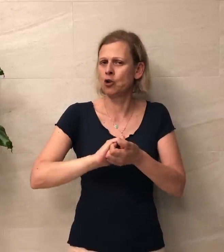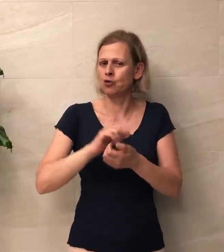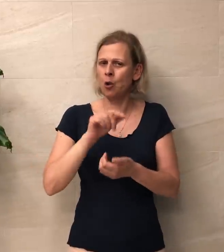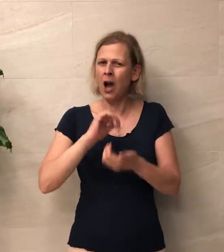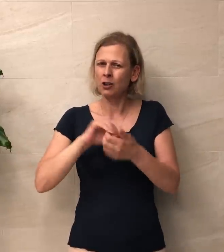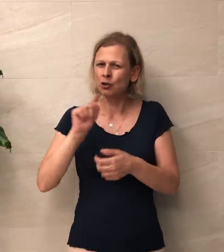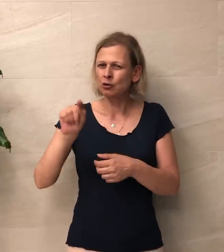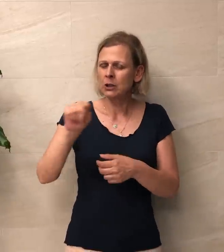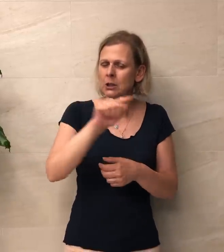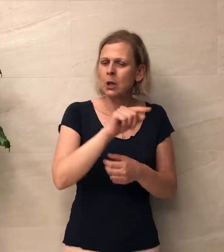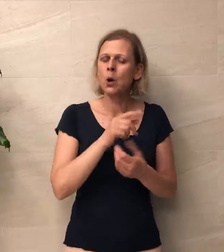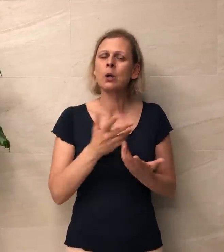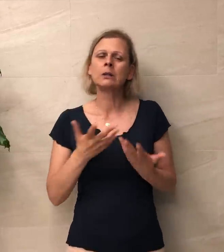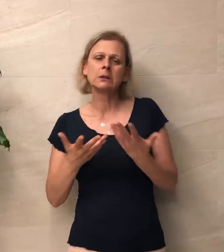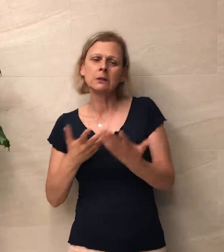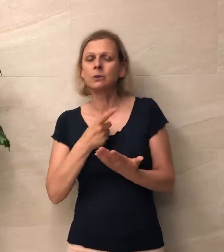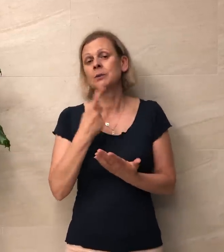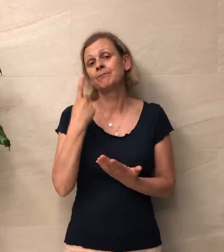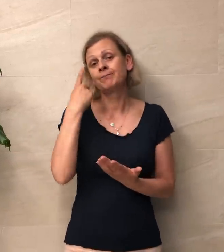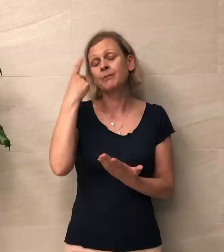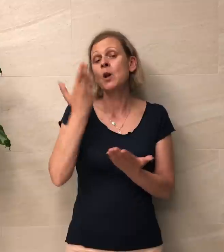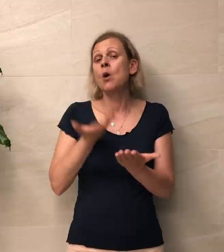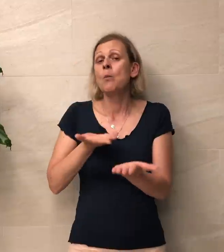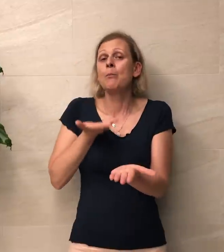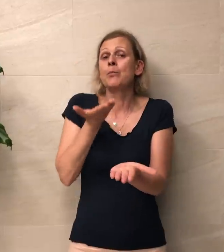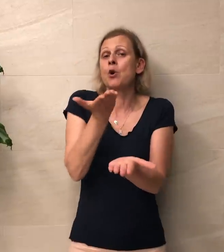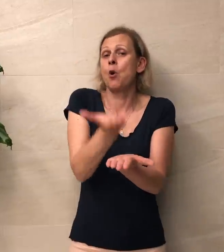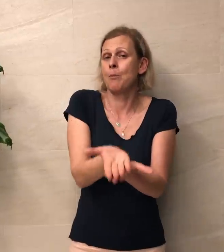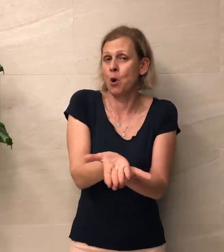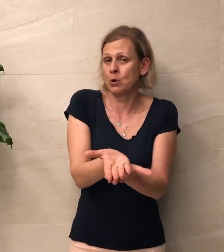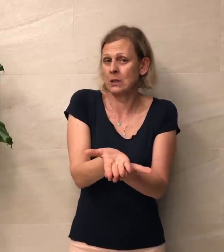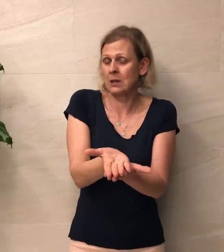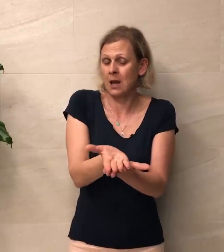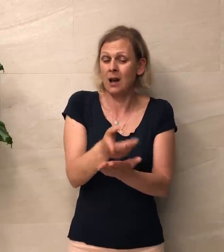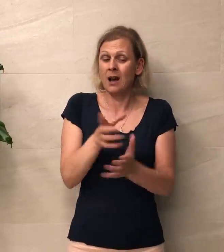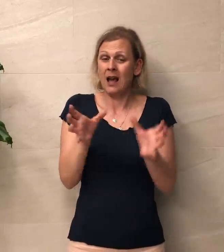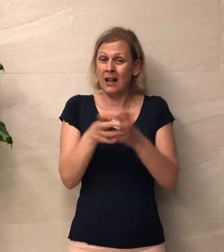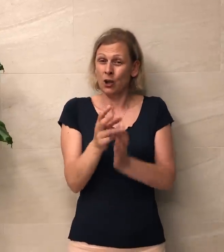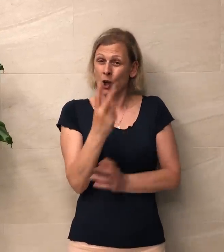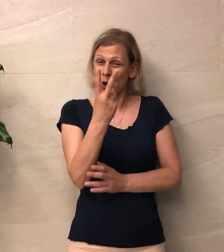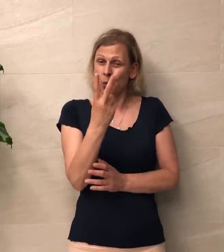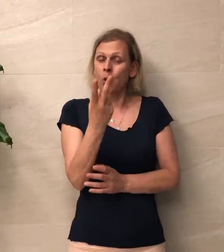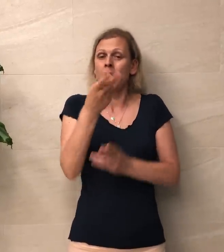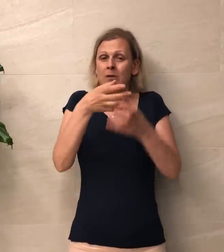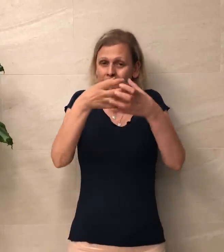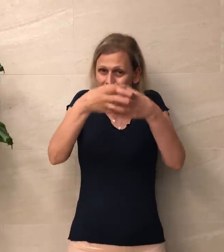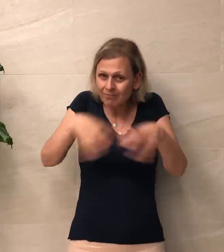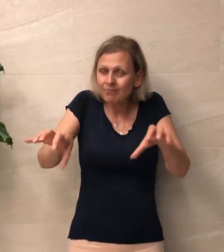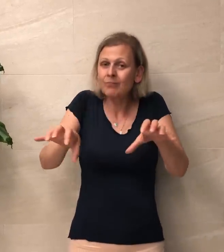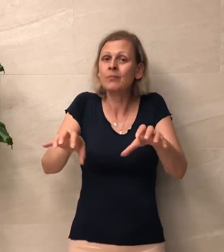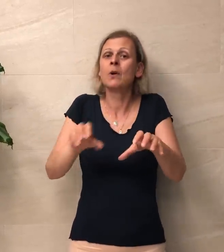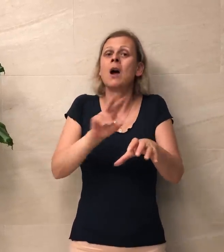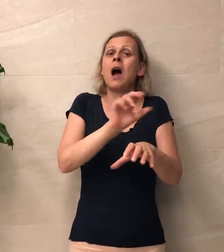Associazioni appartenenti alla categoria due faticano a versare la quota per il rinnovo dell’iscrizione; pertanto, è stato proposto di suddividere la seconda